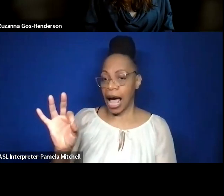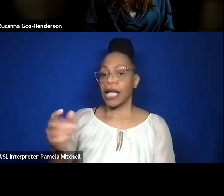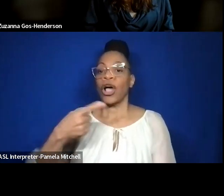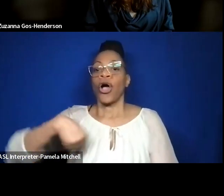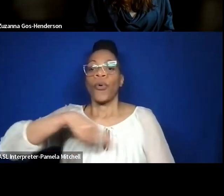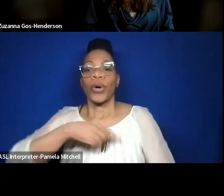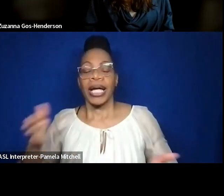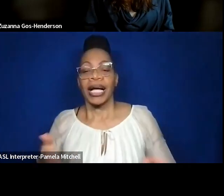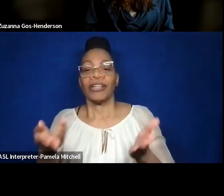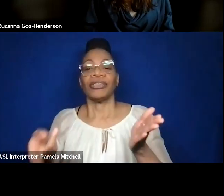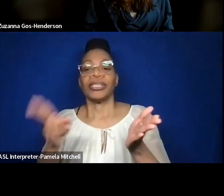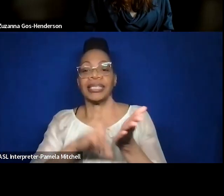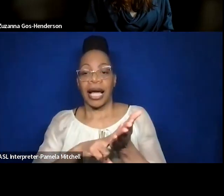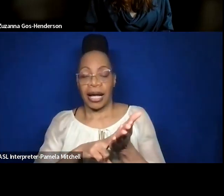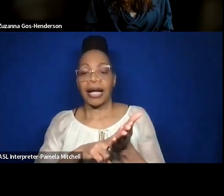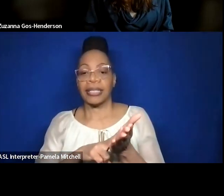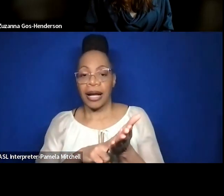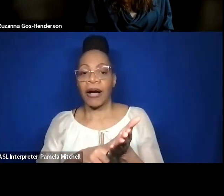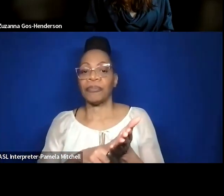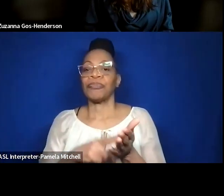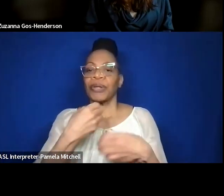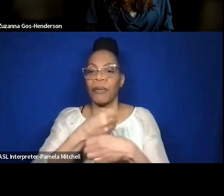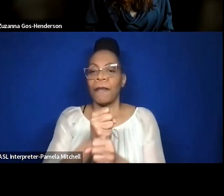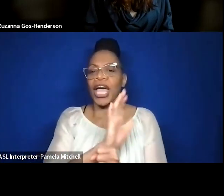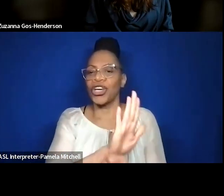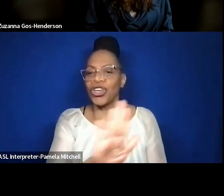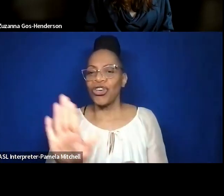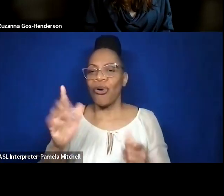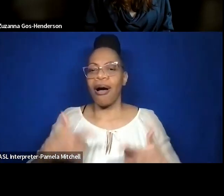Te hará la vida mucho más fácil y te ahorrará mucho tiempo. Y es algo muy útil.